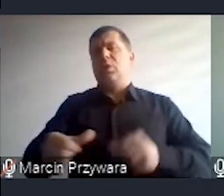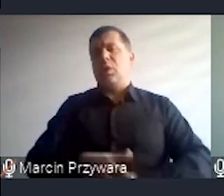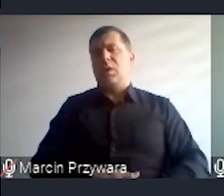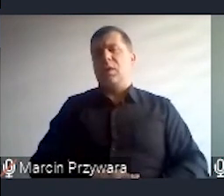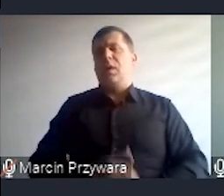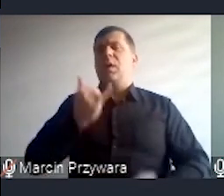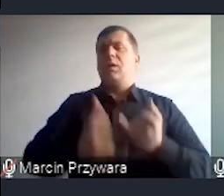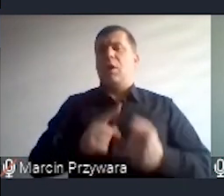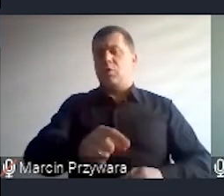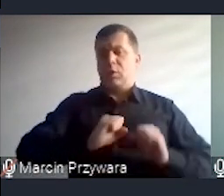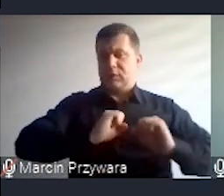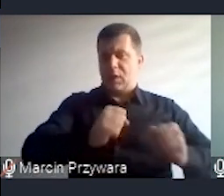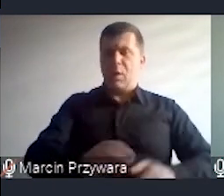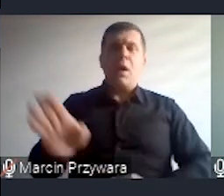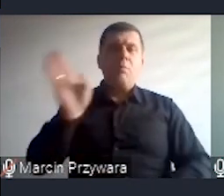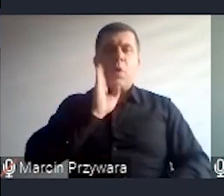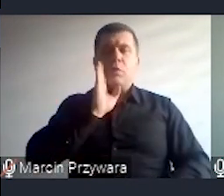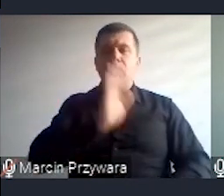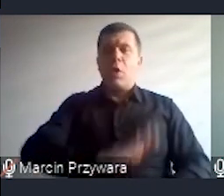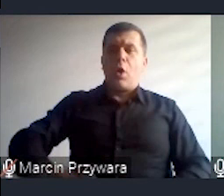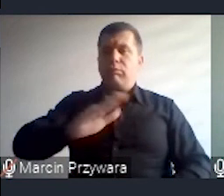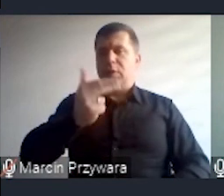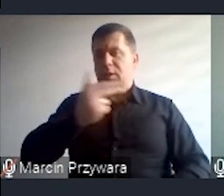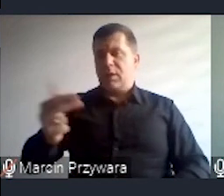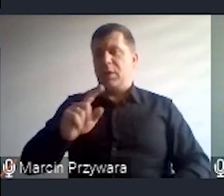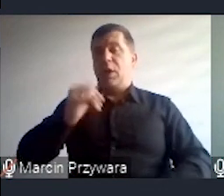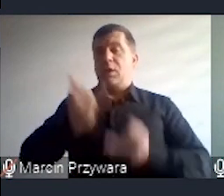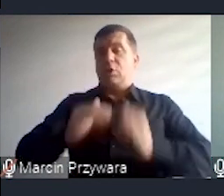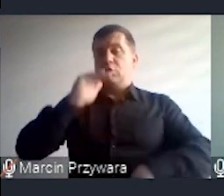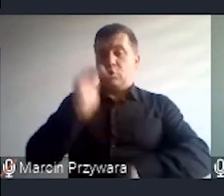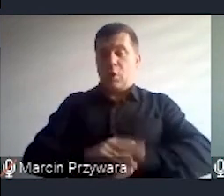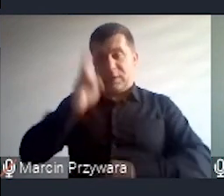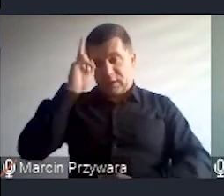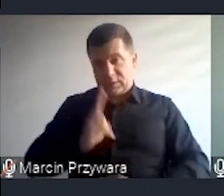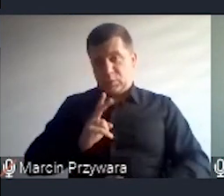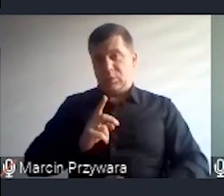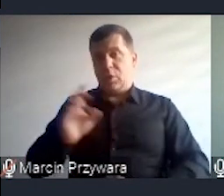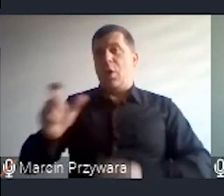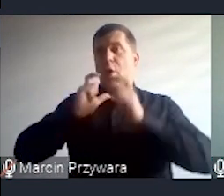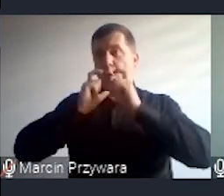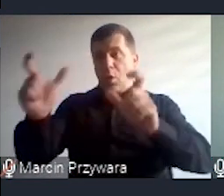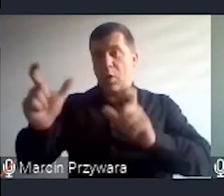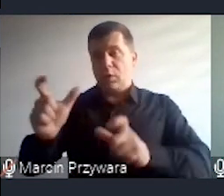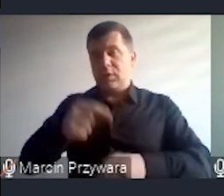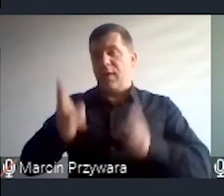jeśli to funkcjonuje w podobnym obszarze tematycznym, to za zgodą instytucji co prawda, po zgłoszeniu jej takiego faktu,